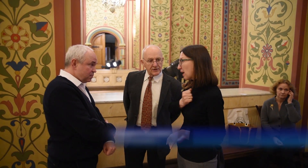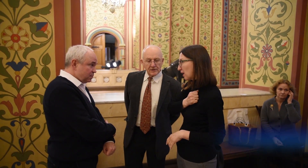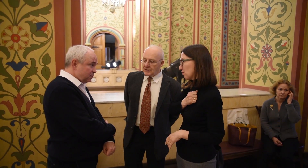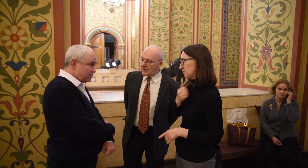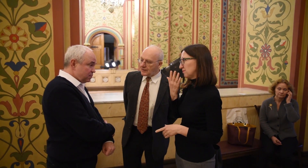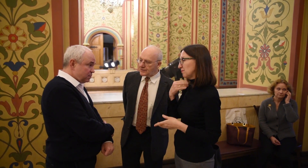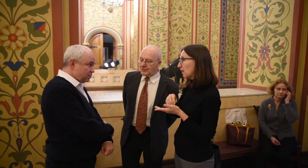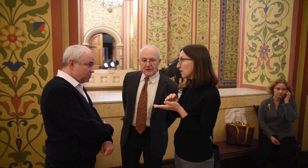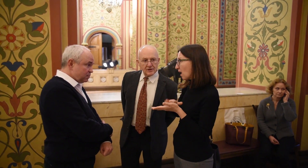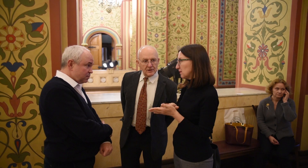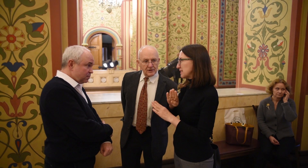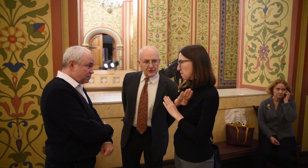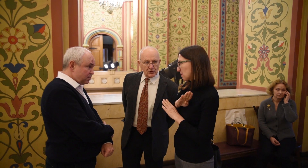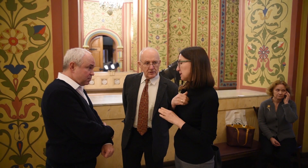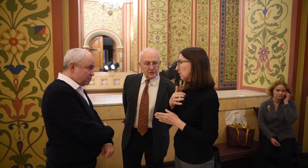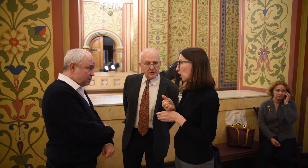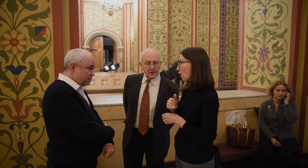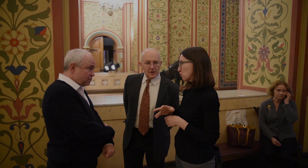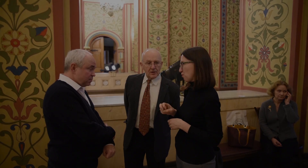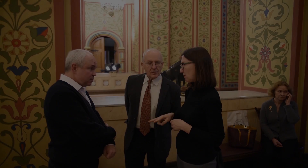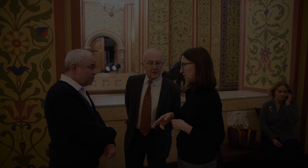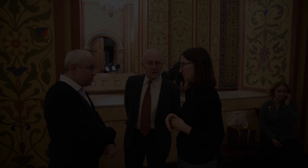к сожалению, дату его смерти…